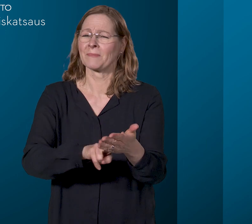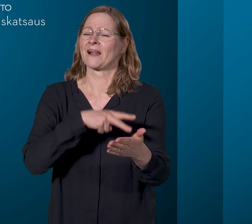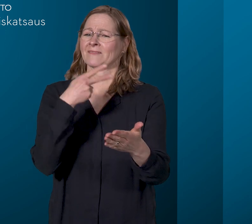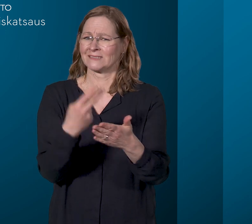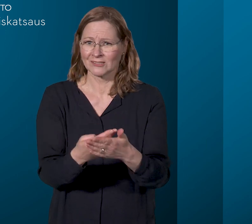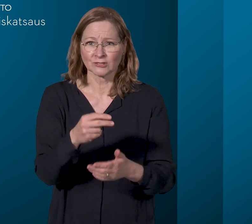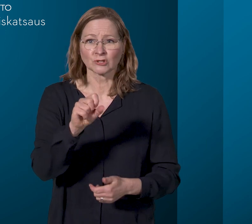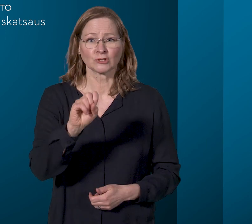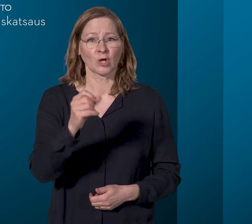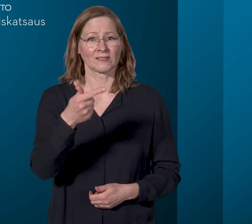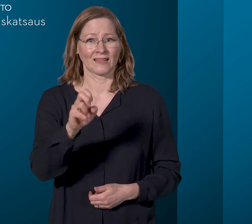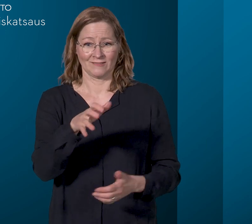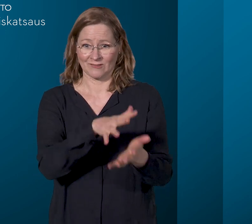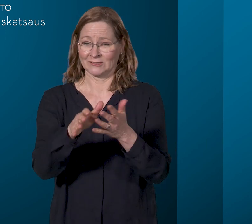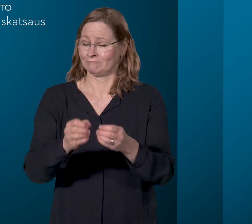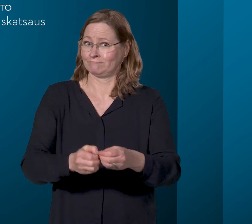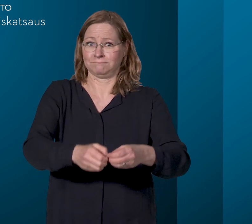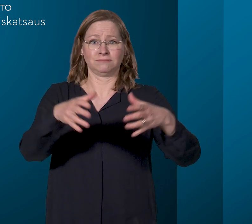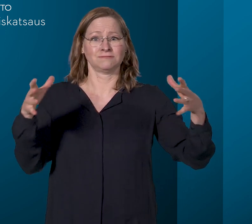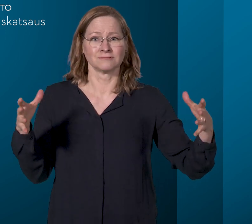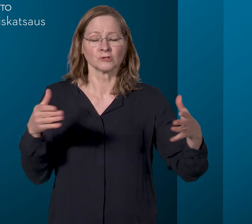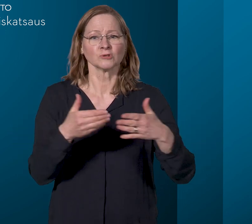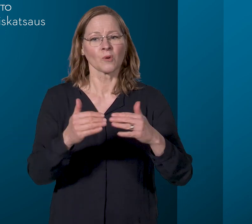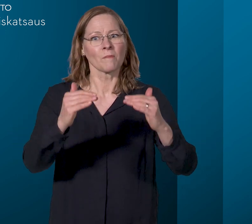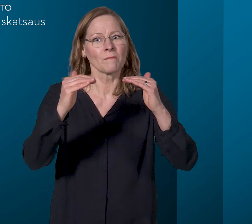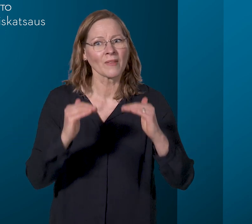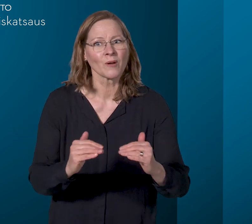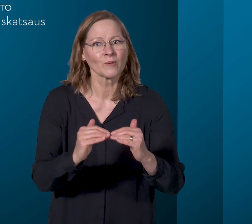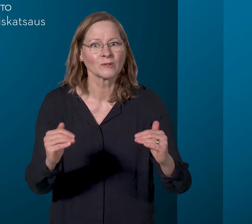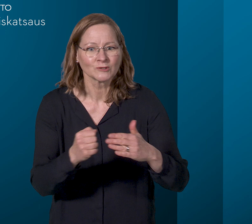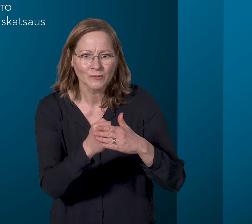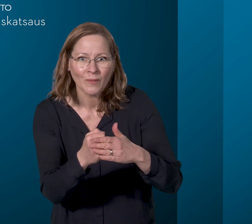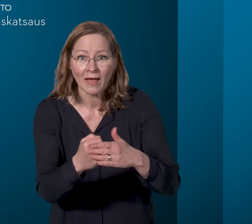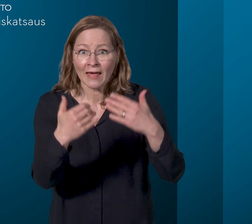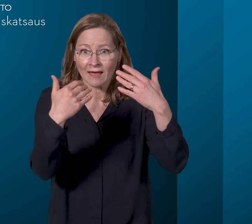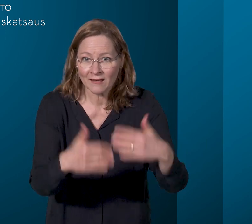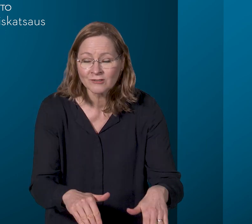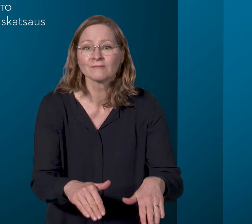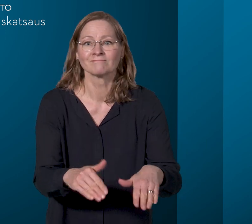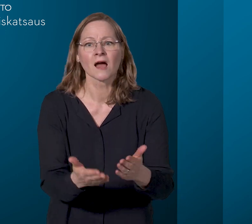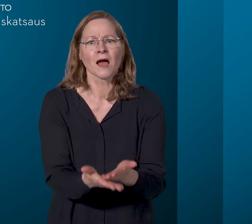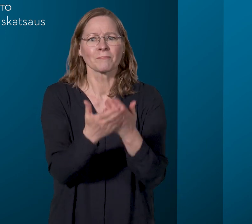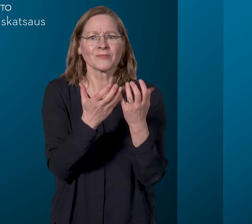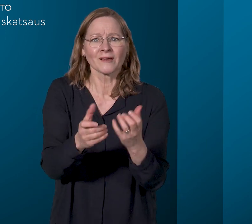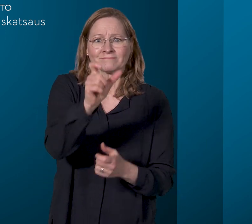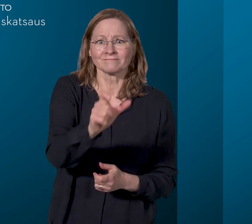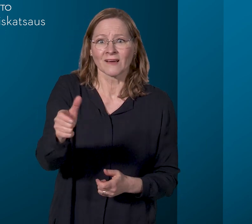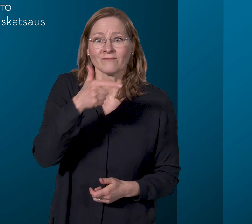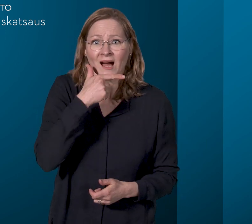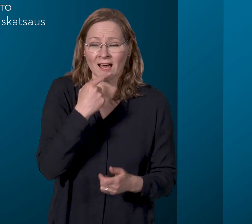Se päinvastoin kasvattaa sote-kustannuksia, - kun matalan kynnyksen tuki heikentyy ja apua tarvitsevat ihmiset -